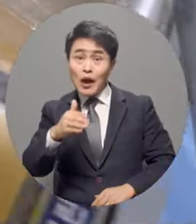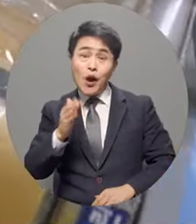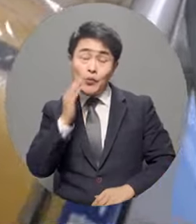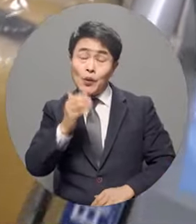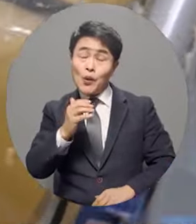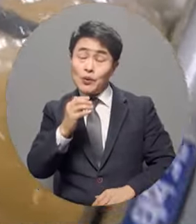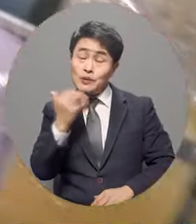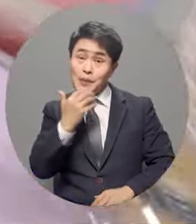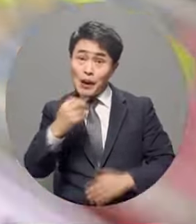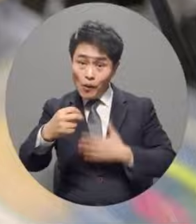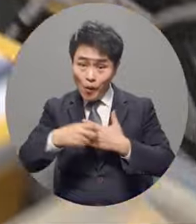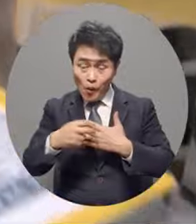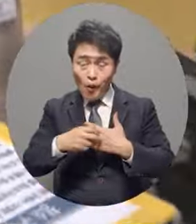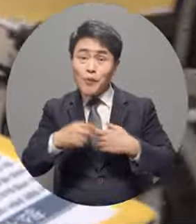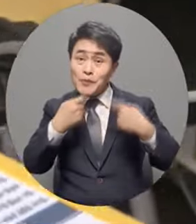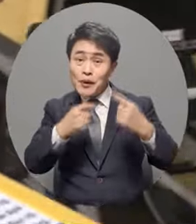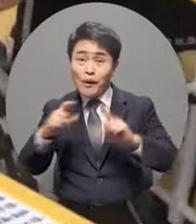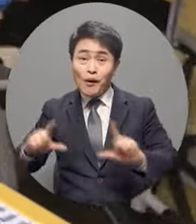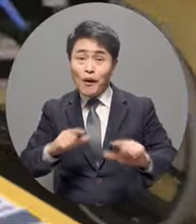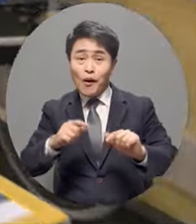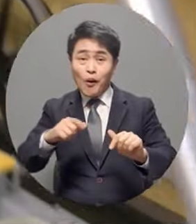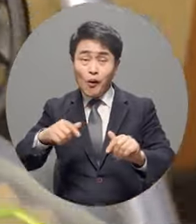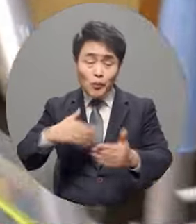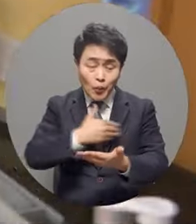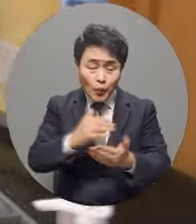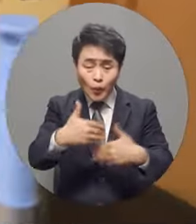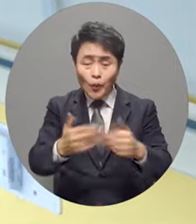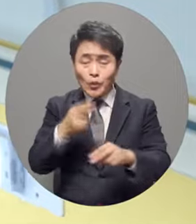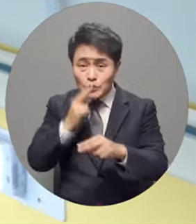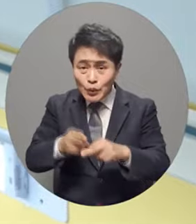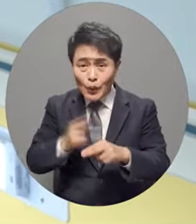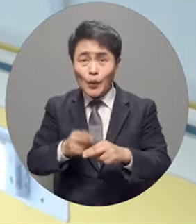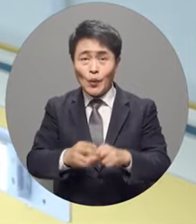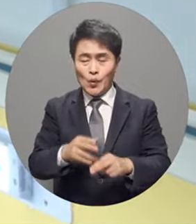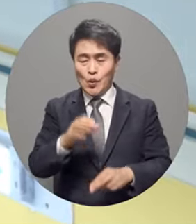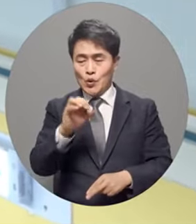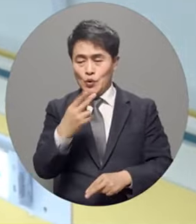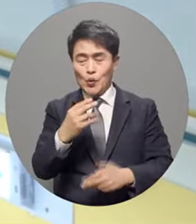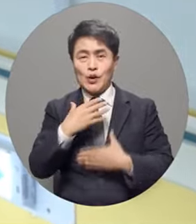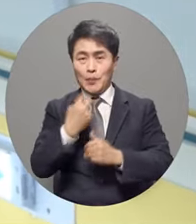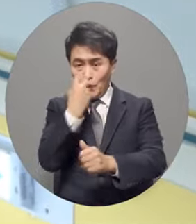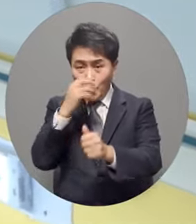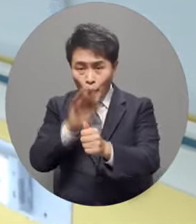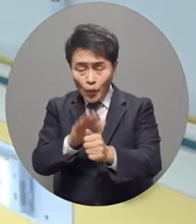(기자) 현재 녹색병원에 직고용돼 명절을함께 보내는 미화 노동자와 조리사, 요양